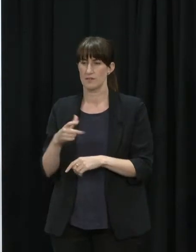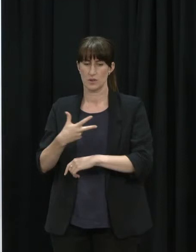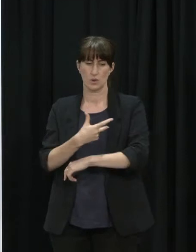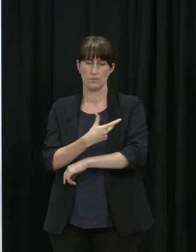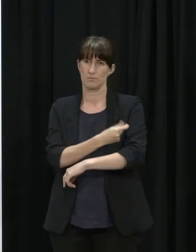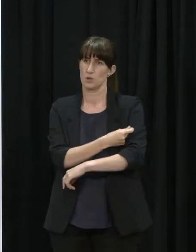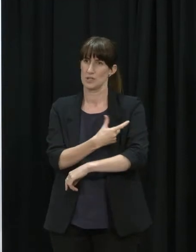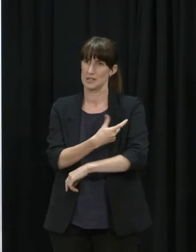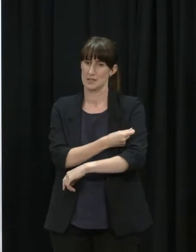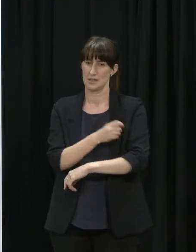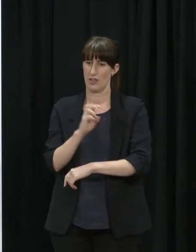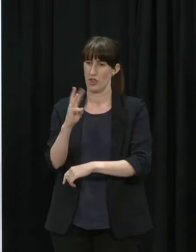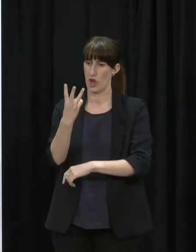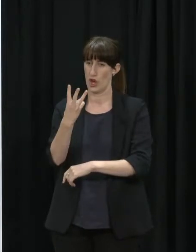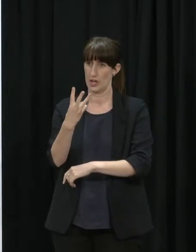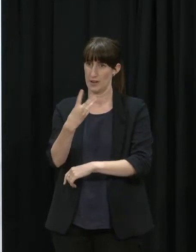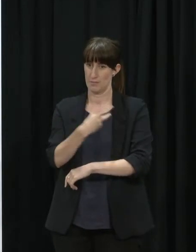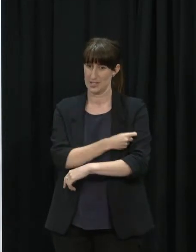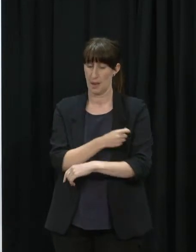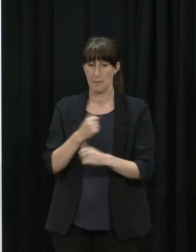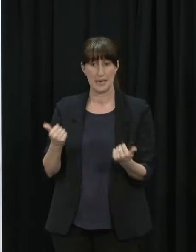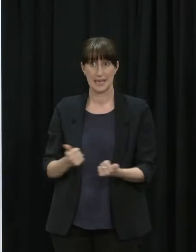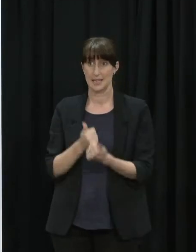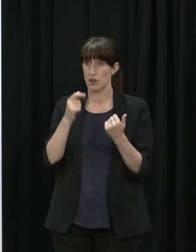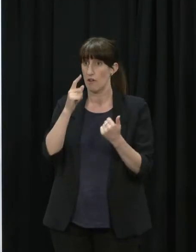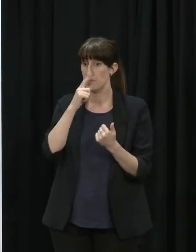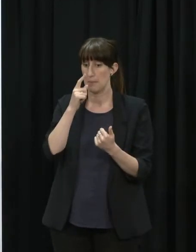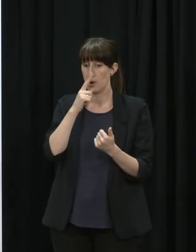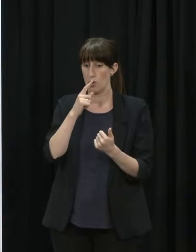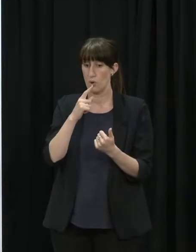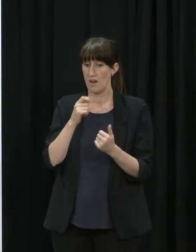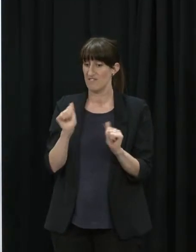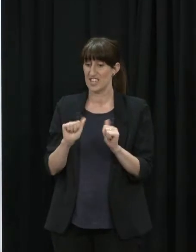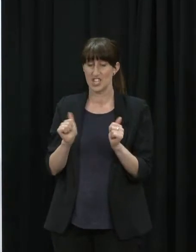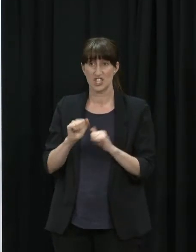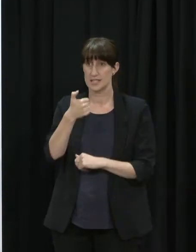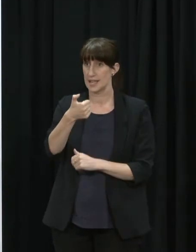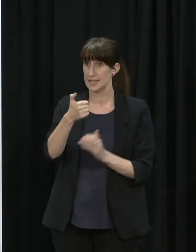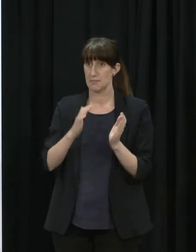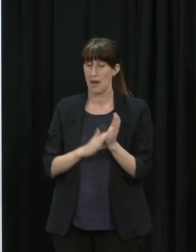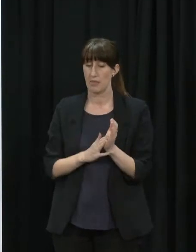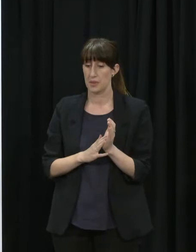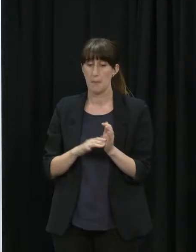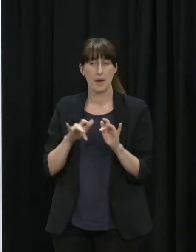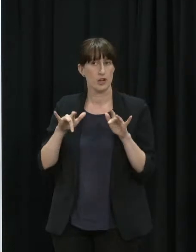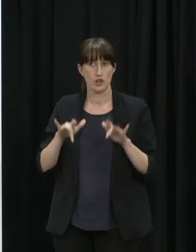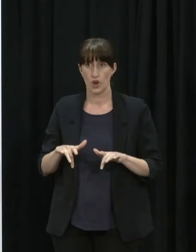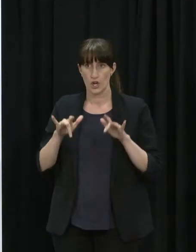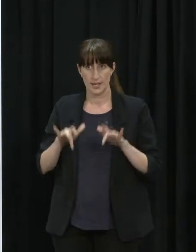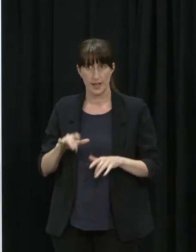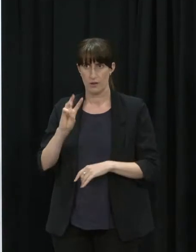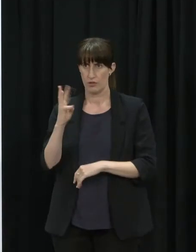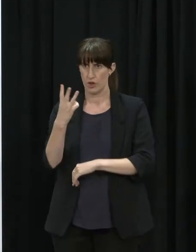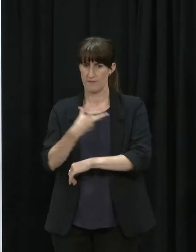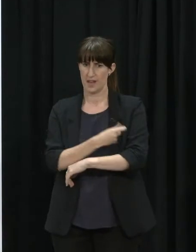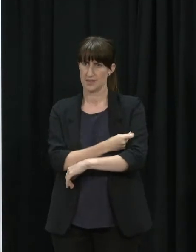Kaore au e pai ki te pupuri i tetahi mea ki nga tangata tera pea kare ranei e tupu, no reira kare au e pai ki te whakaaro mo tera.